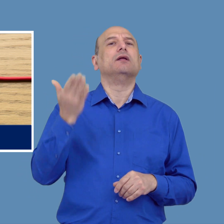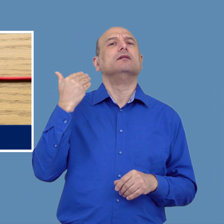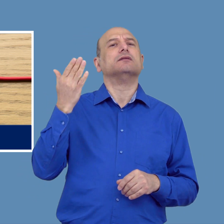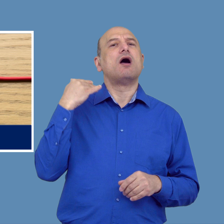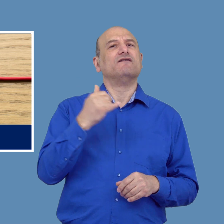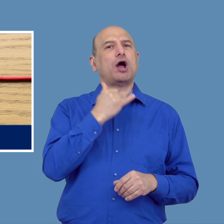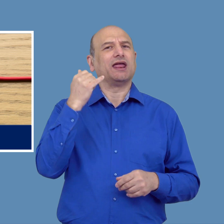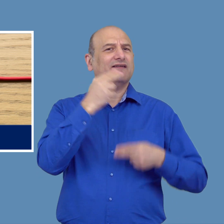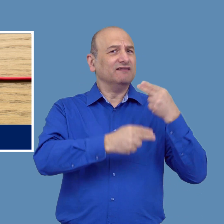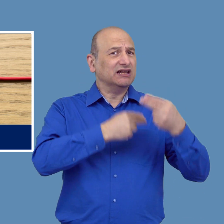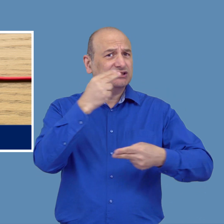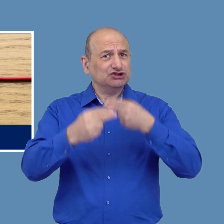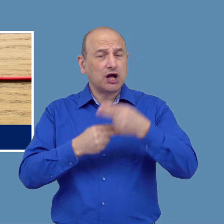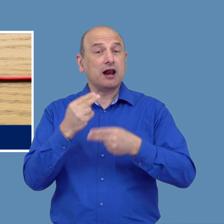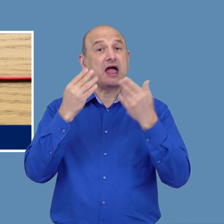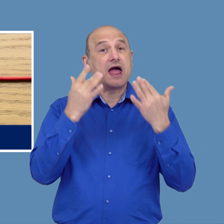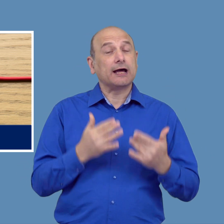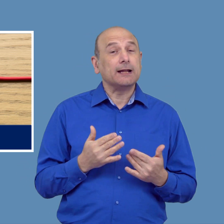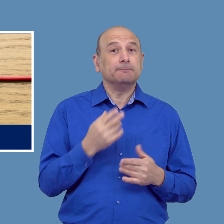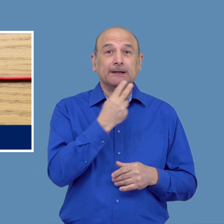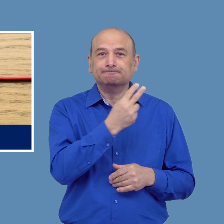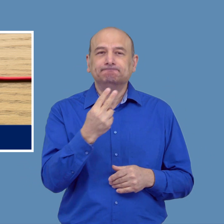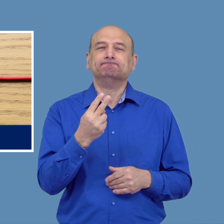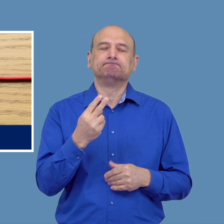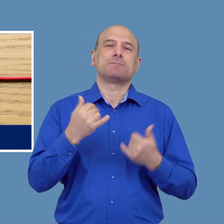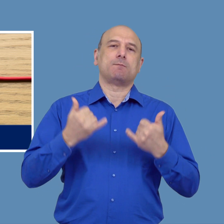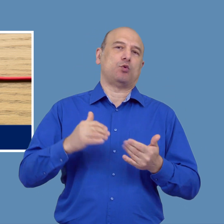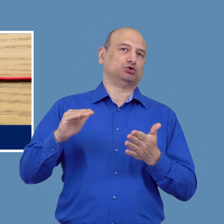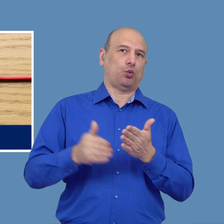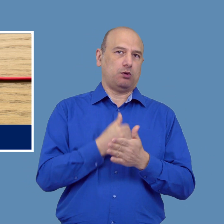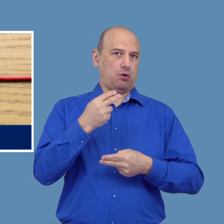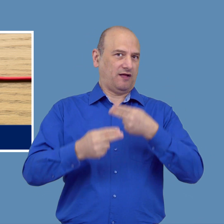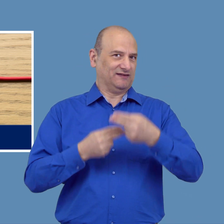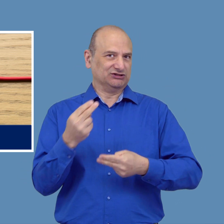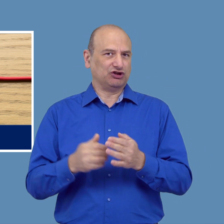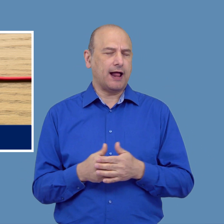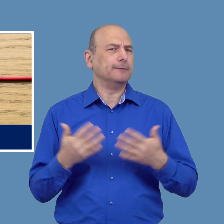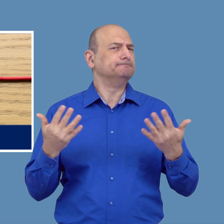a tavalyi vizsgálati eredményt darabra megismételve,